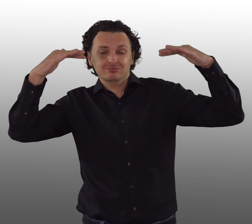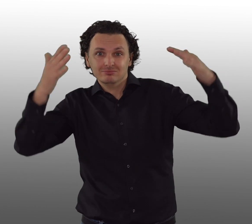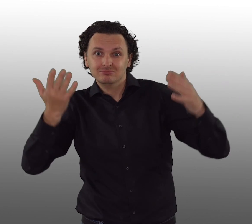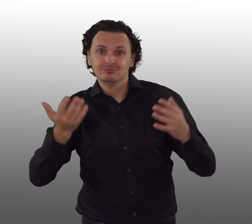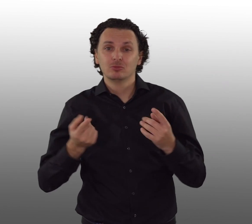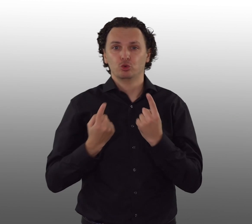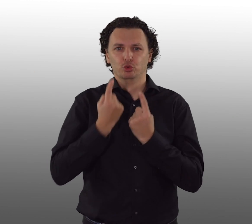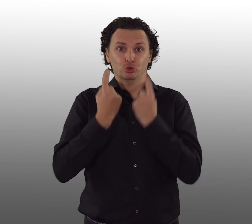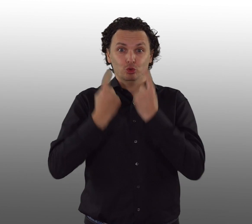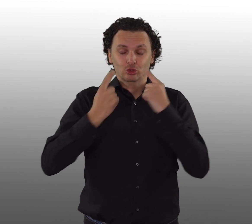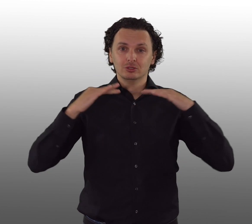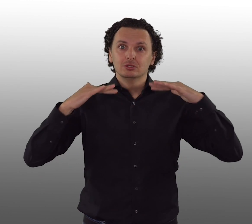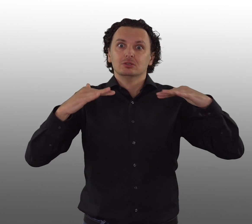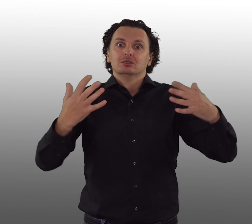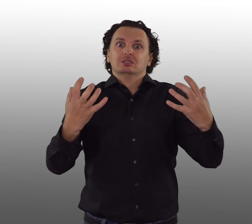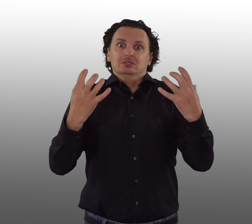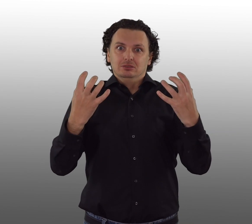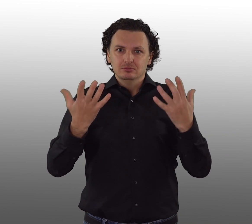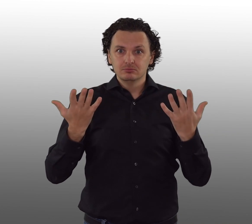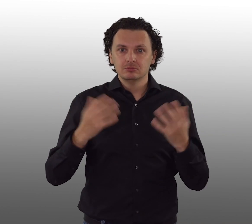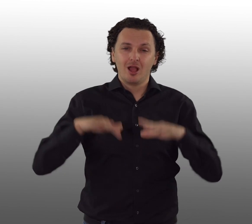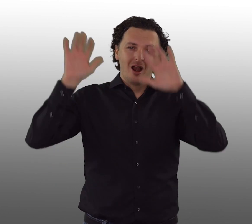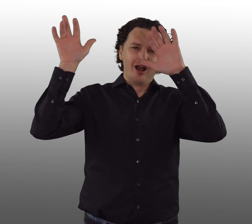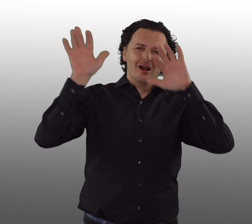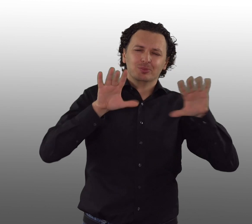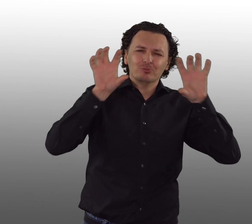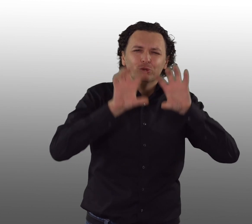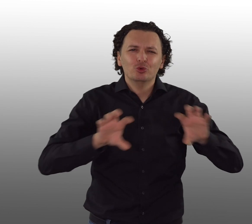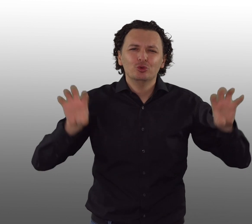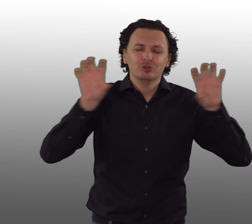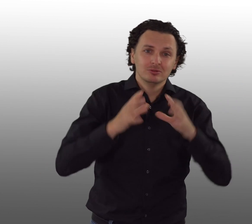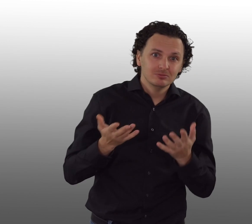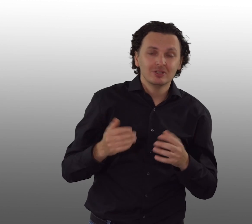tiefgrün, herbstbunt und winterweiß.